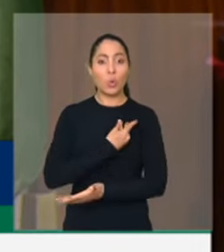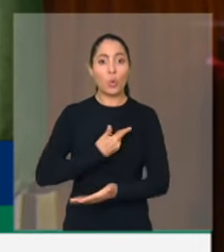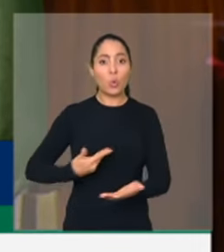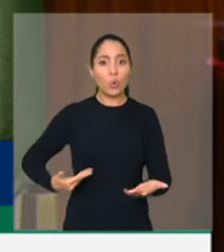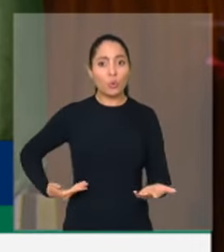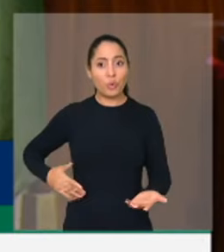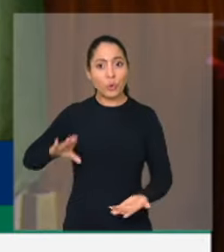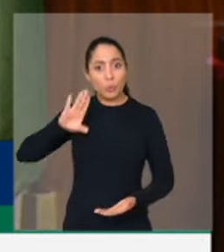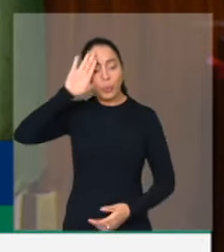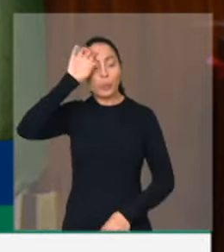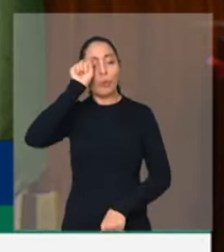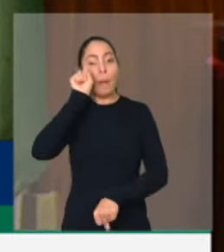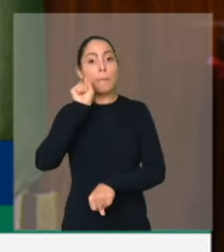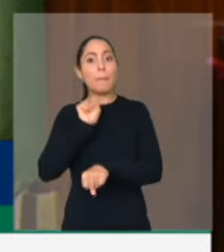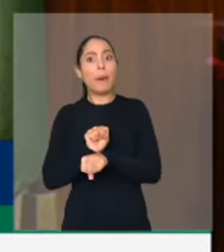BOLSONARO DIANTE DA PANDEMIA.